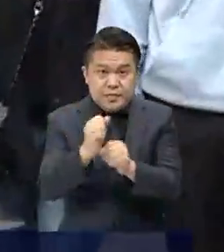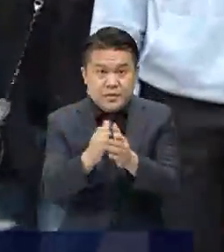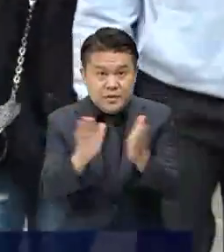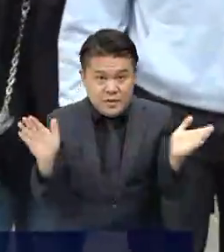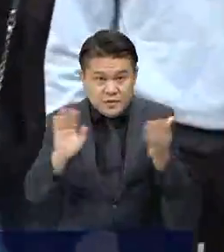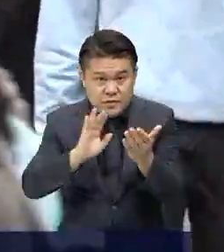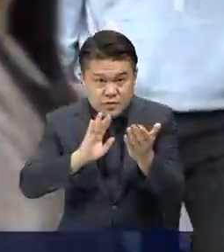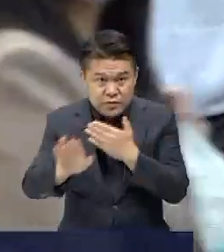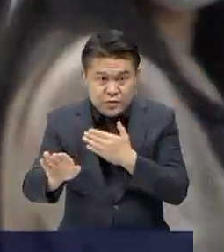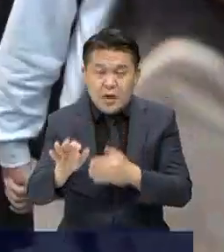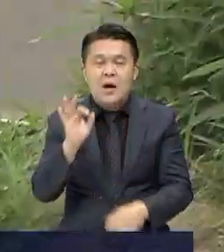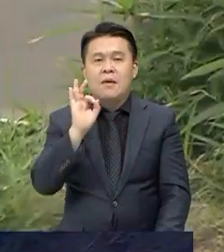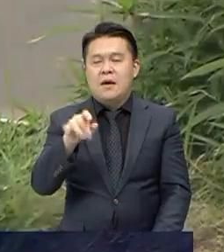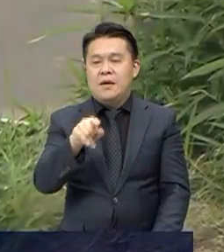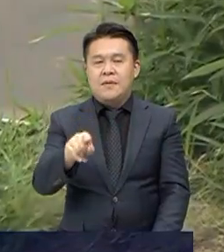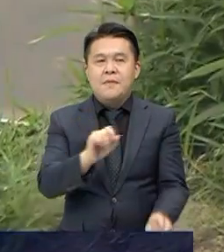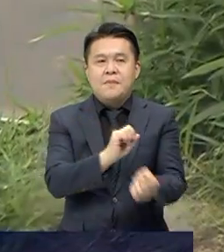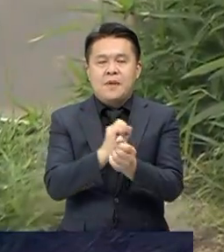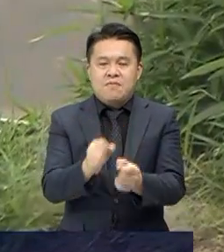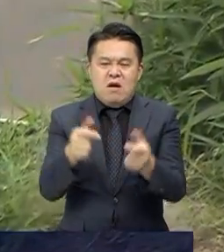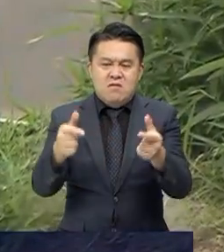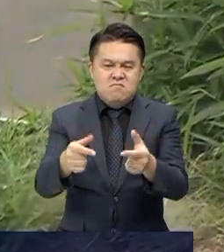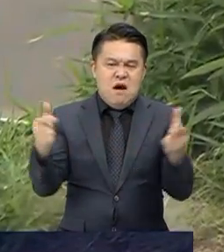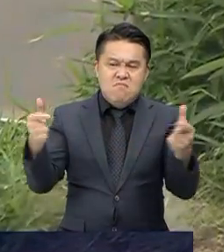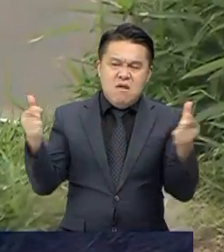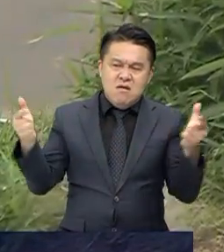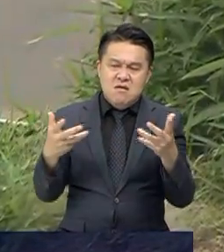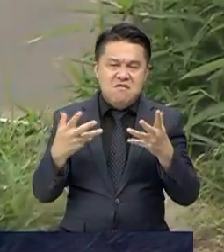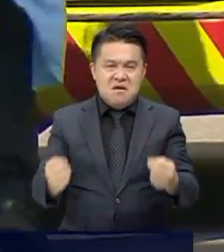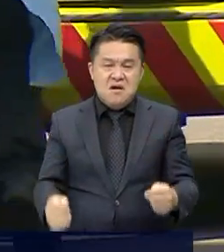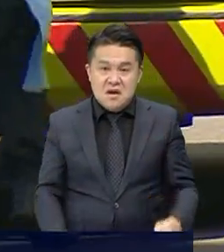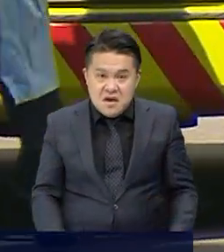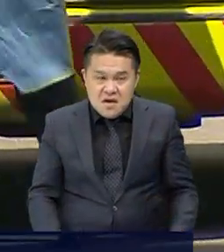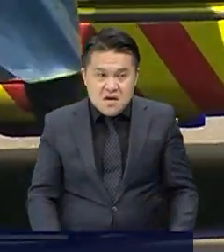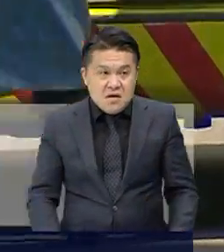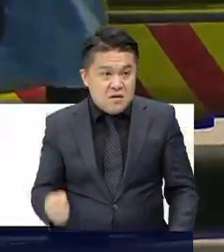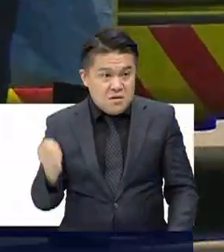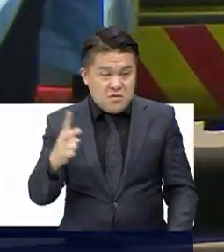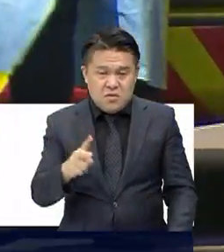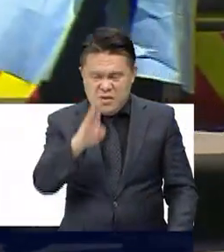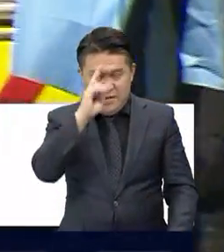대로 확산세가 거세지는 상황입니다. 특히 위중증 환자가 하루 전보다 35명